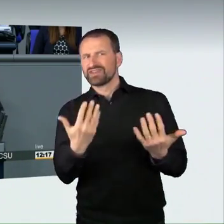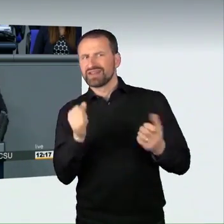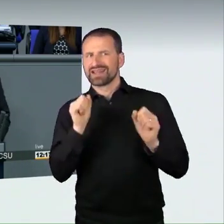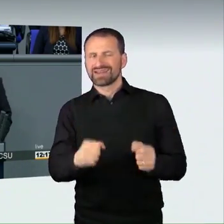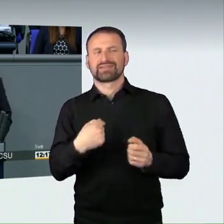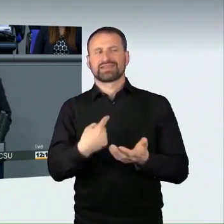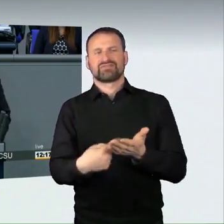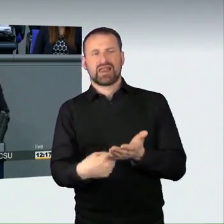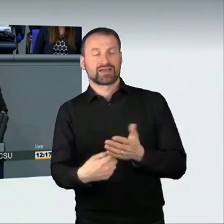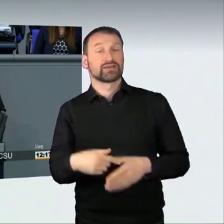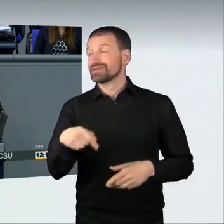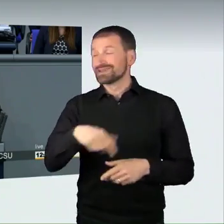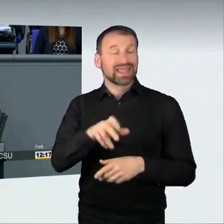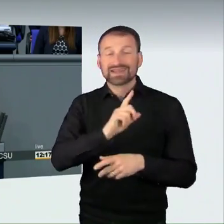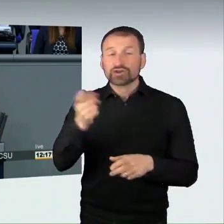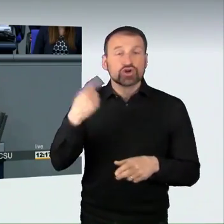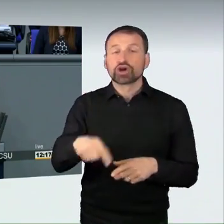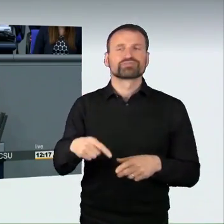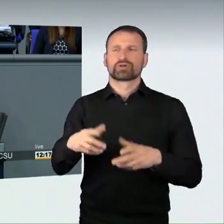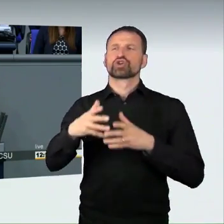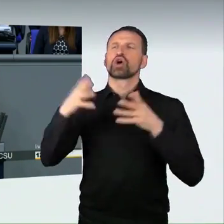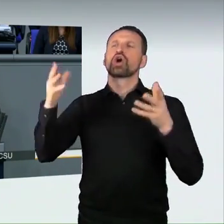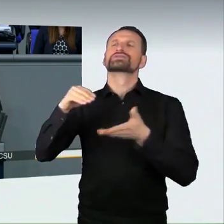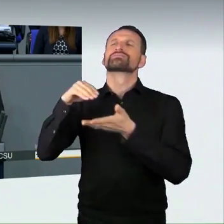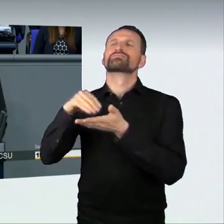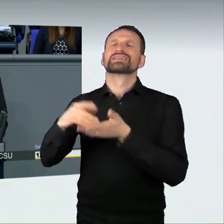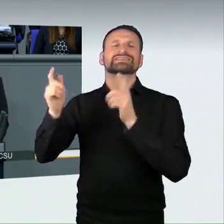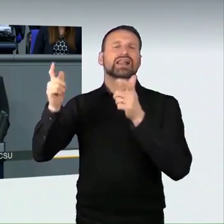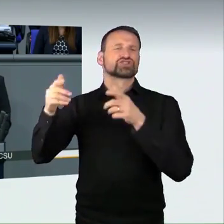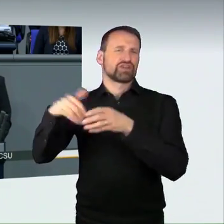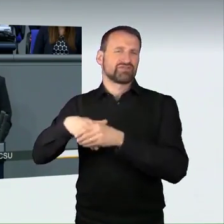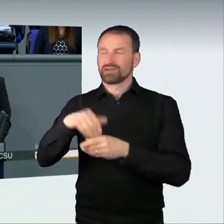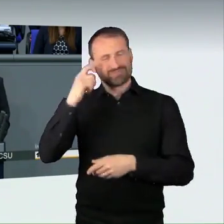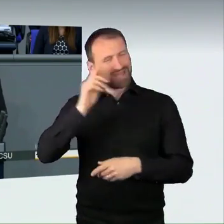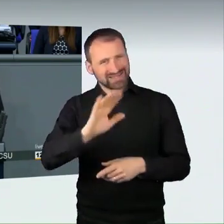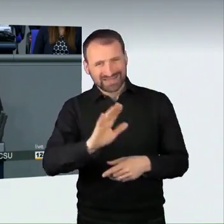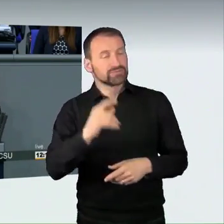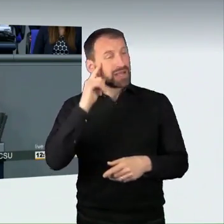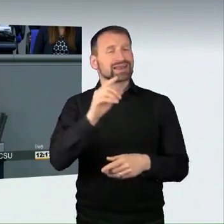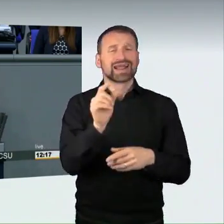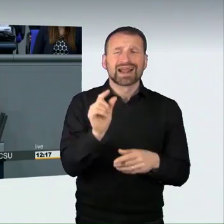sondern es geht, liebe Frau Künast, um den kleinen Vermieter, den kleinen Eigentümer, der vielleicht eine oder zwei Wohnungen